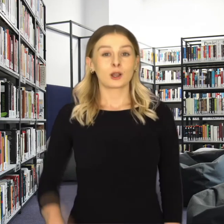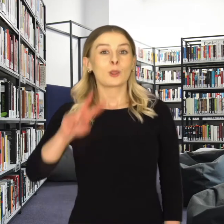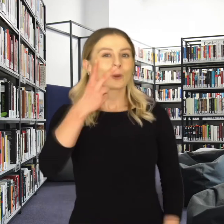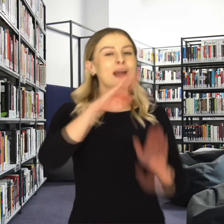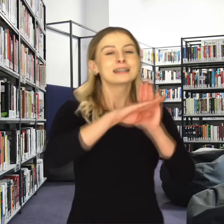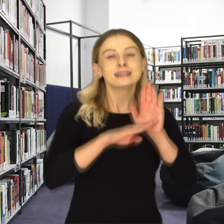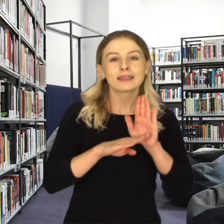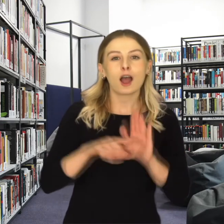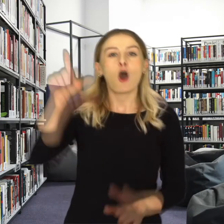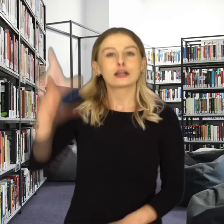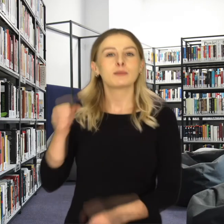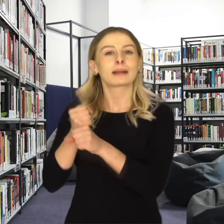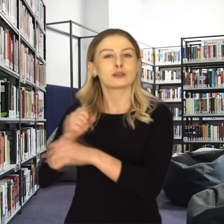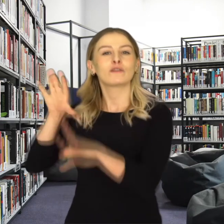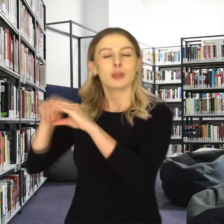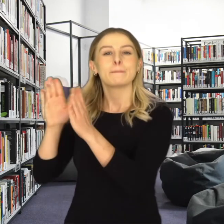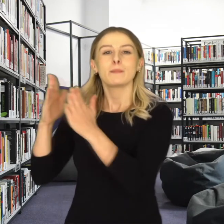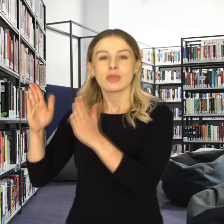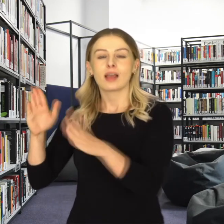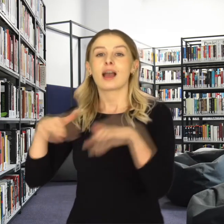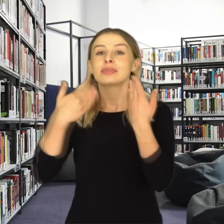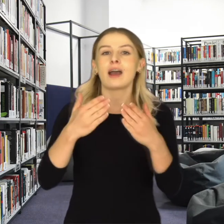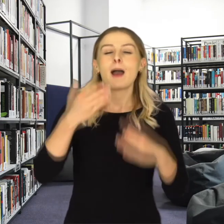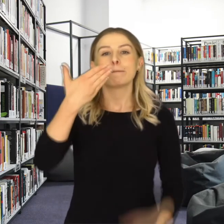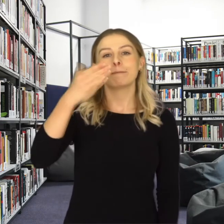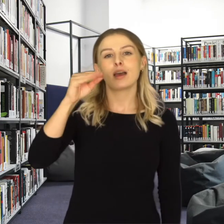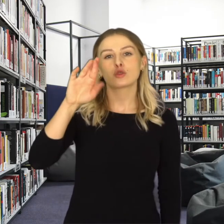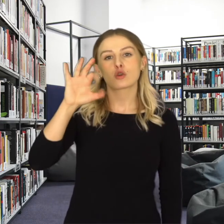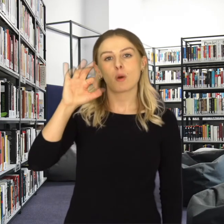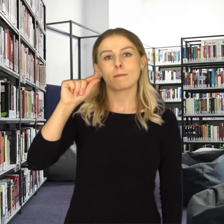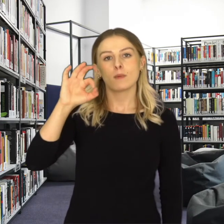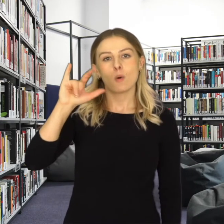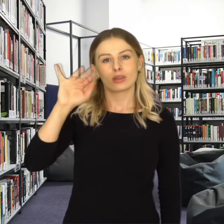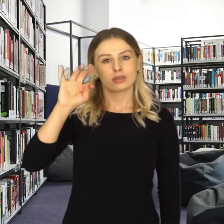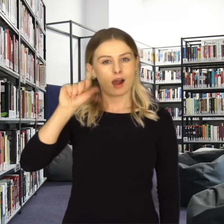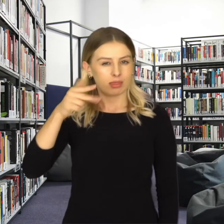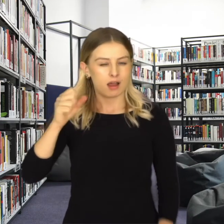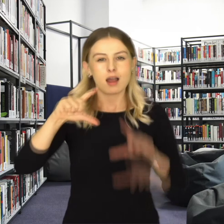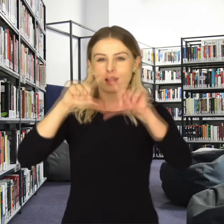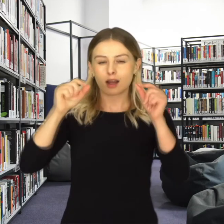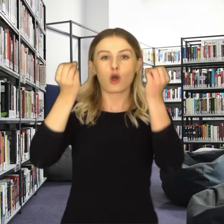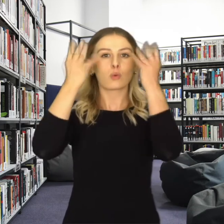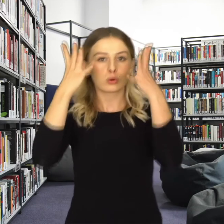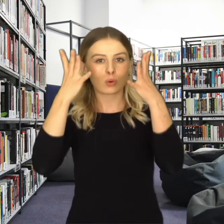Krok 2 - pracownik Biblioteki wyda Ci Metropolitalną Kartę do Kultury.